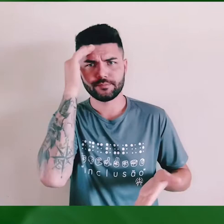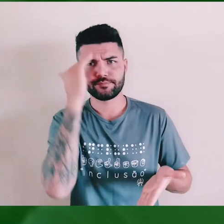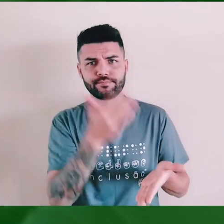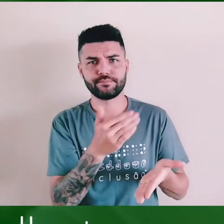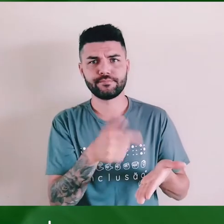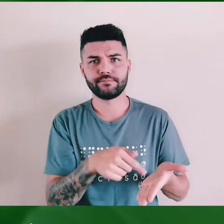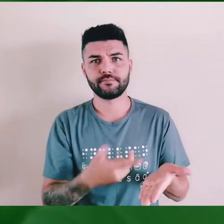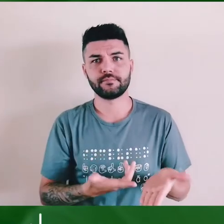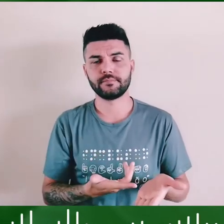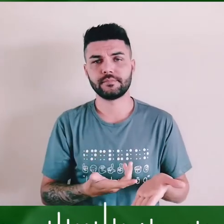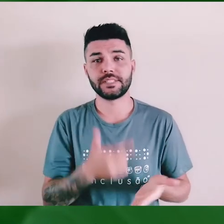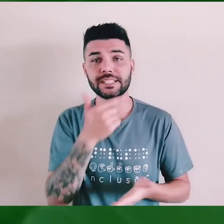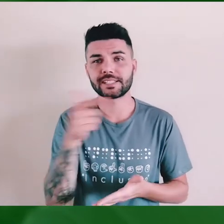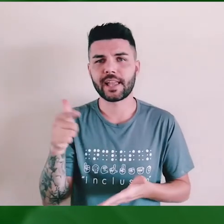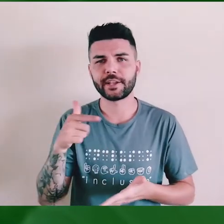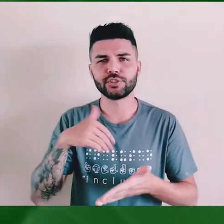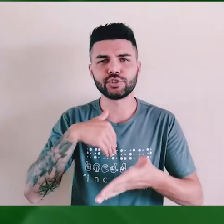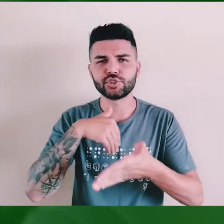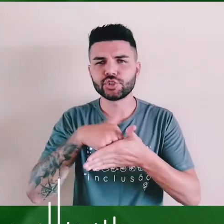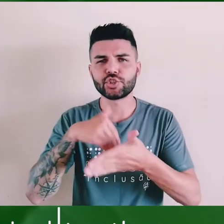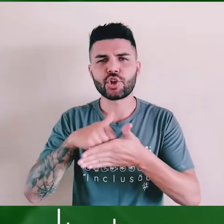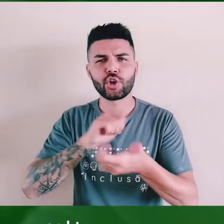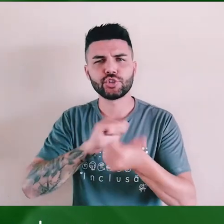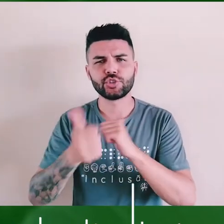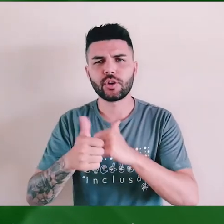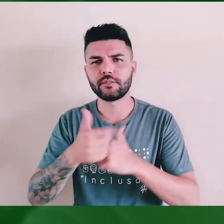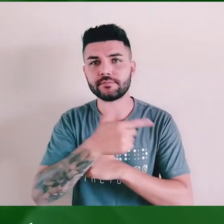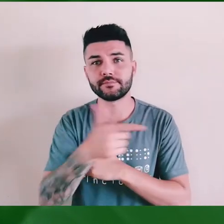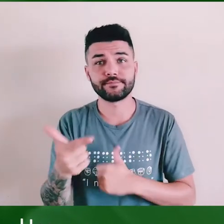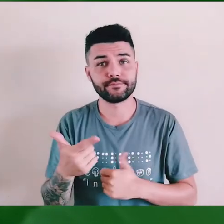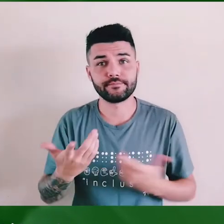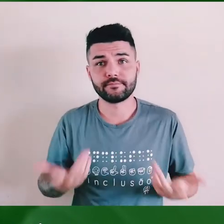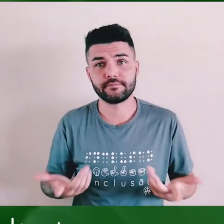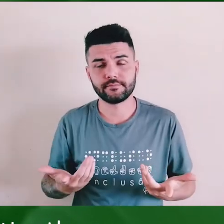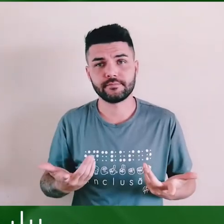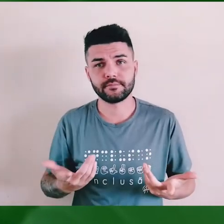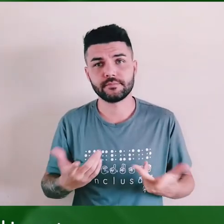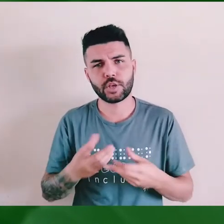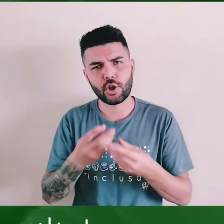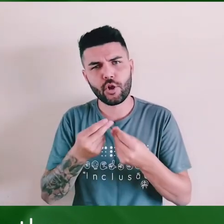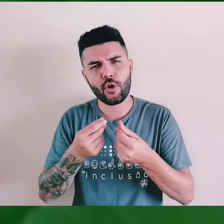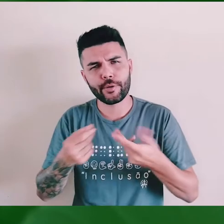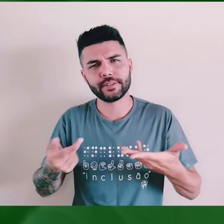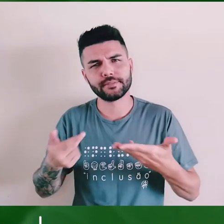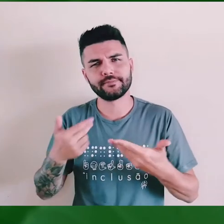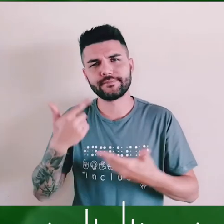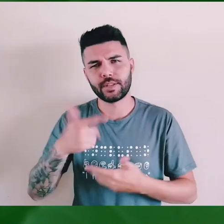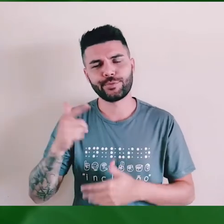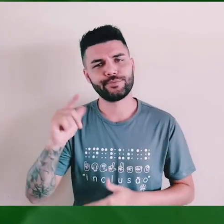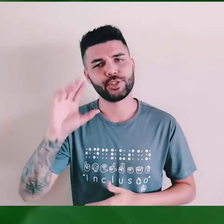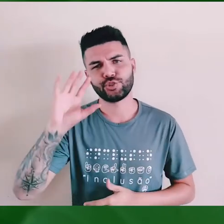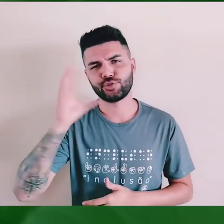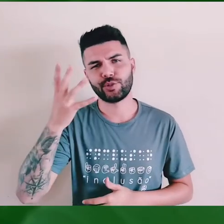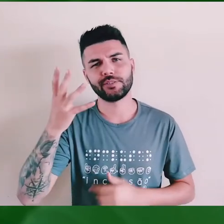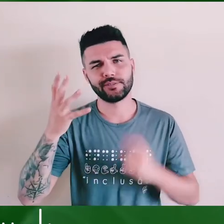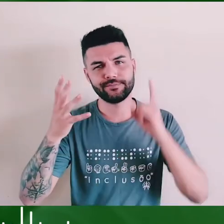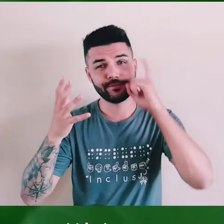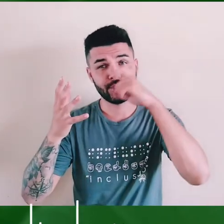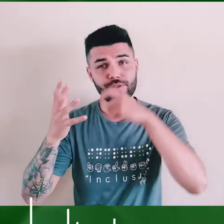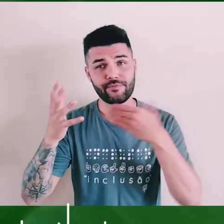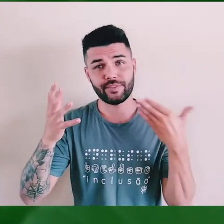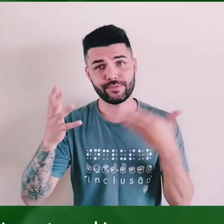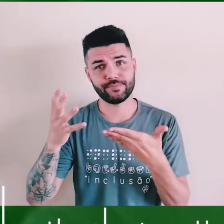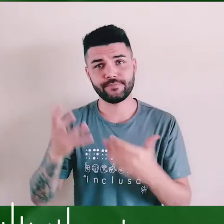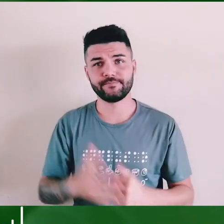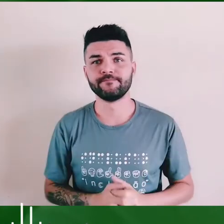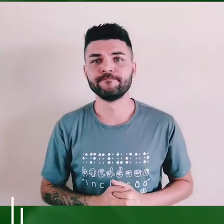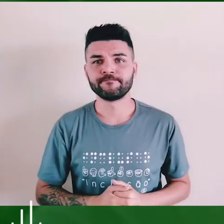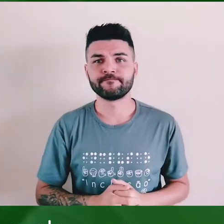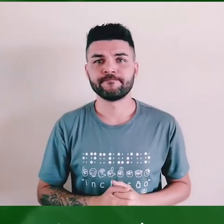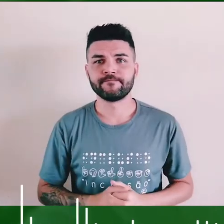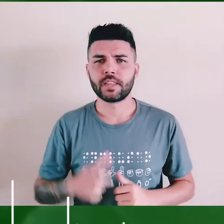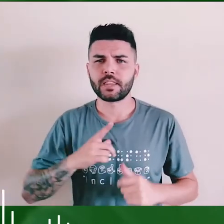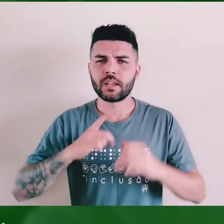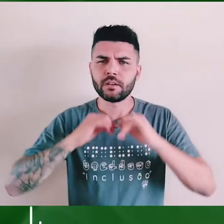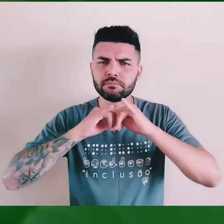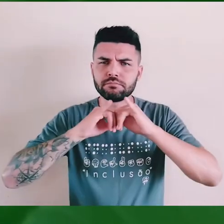mas sem jogar, infelizmente não tem solução. Gabriel: Estão rolando muitas campanhas de